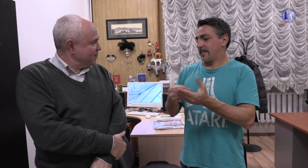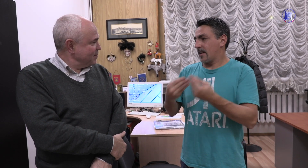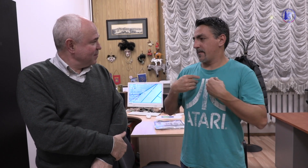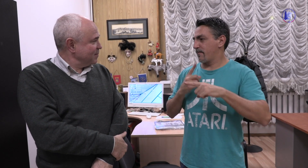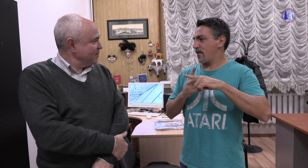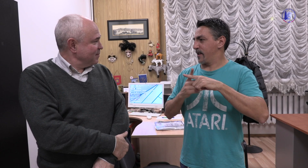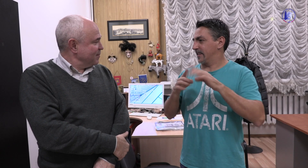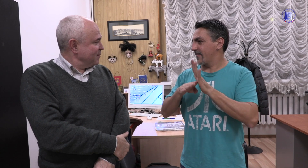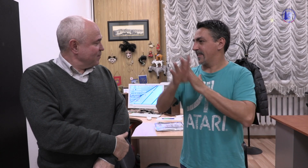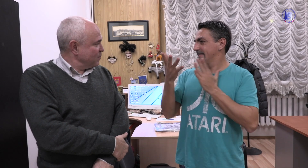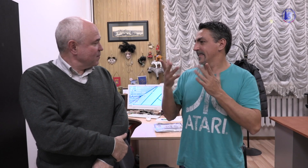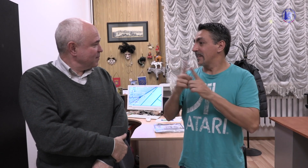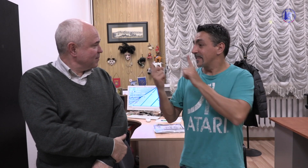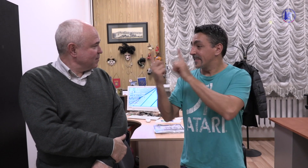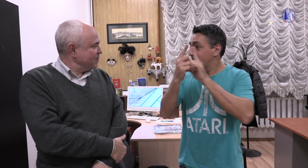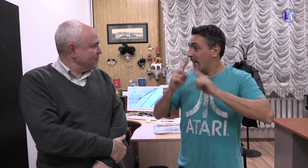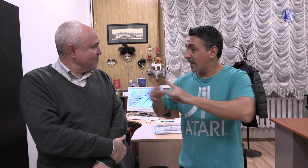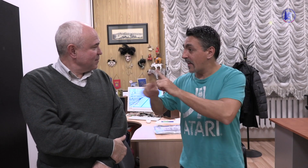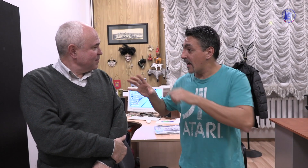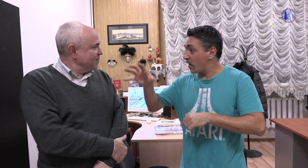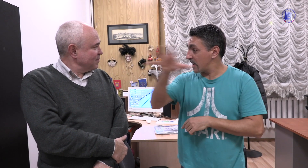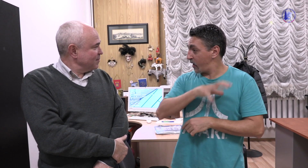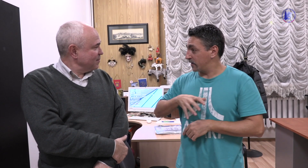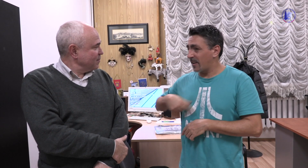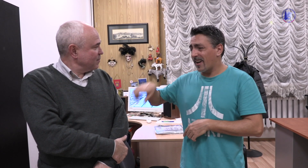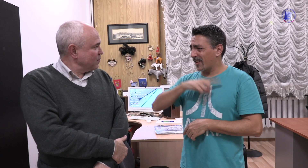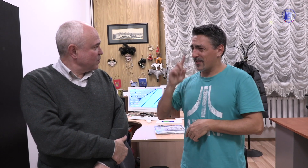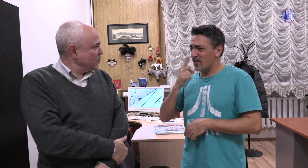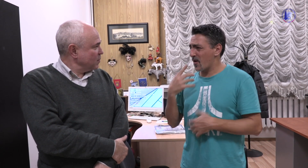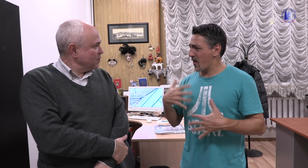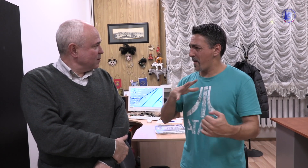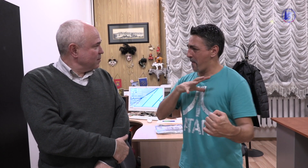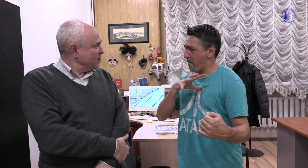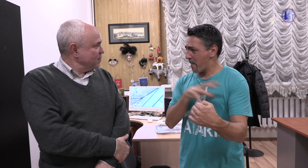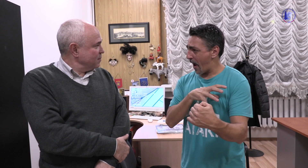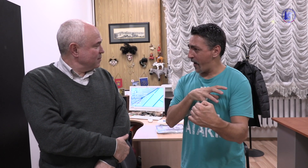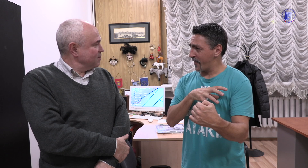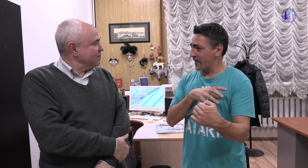Он дает нам всё! Один позитив. Когда встречаются глухие разных стран – они чувствуют свою силу.